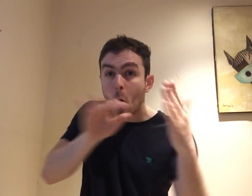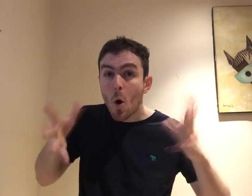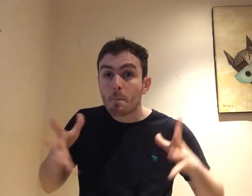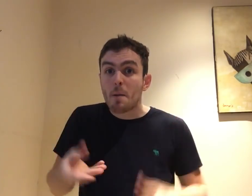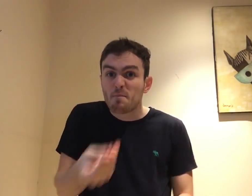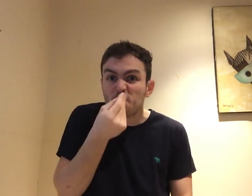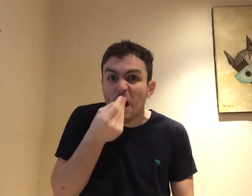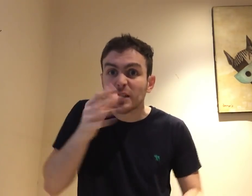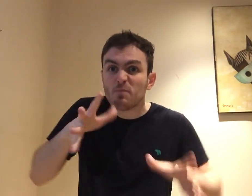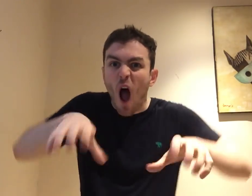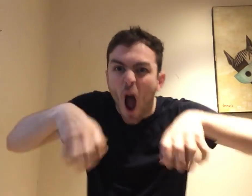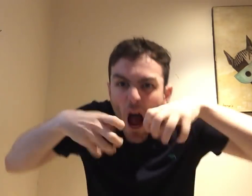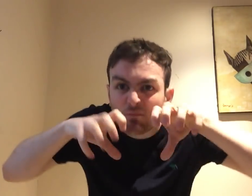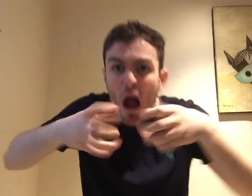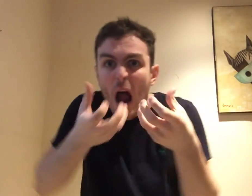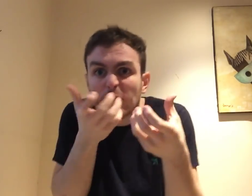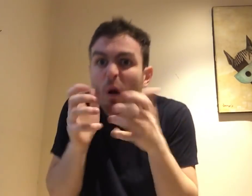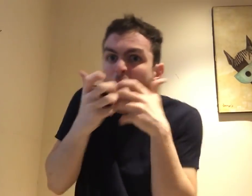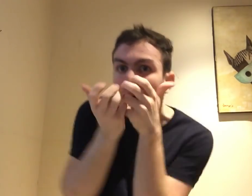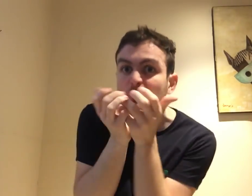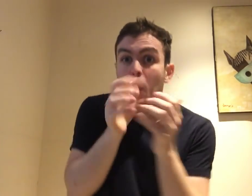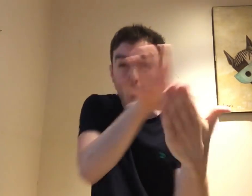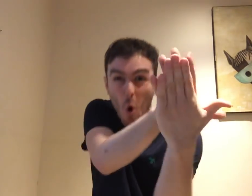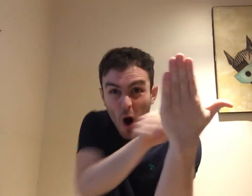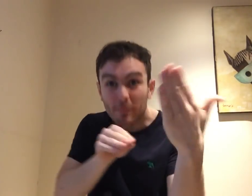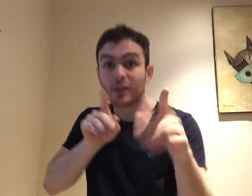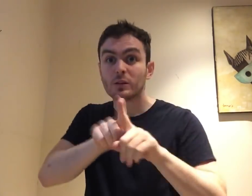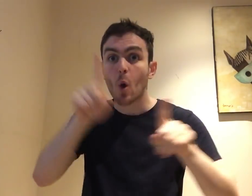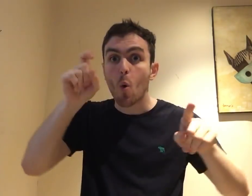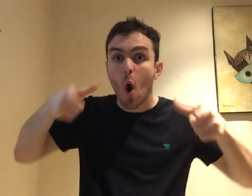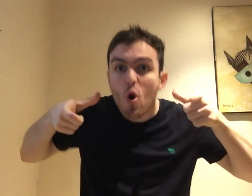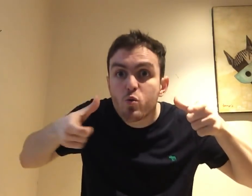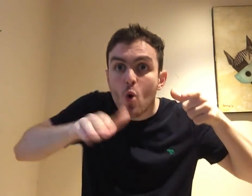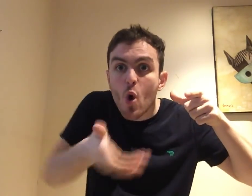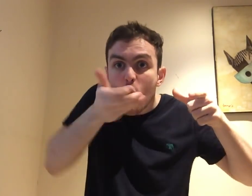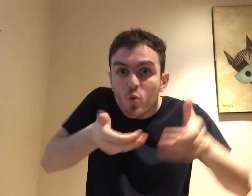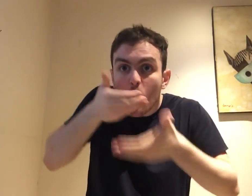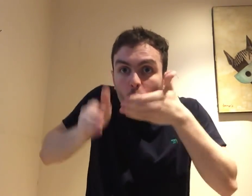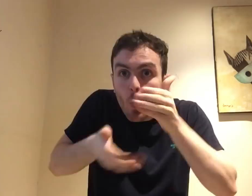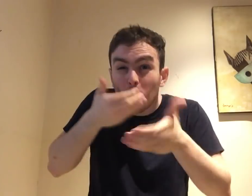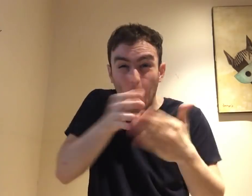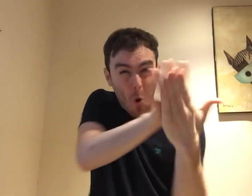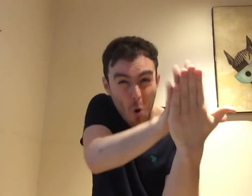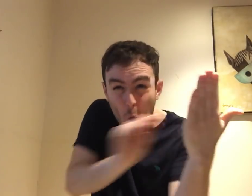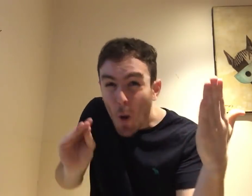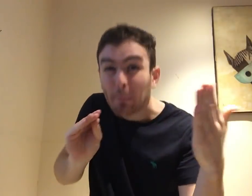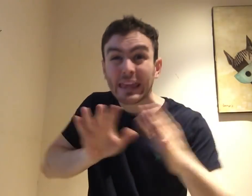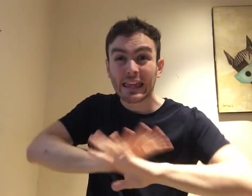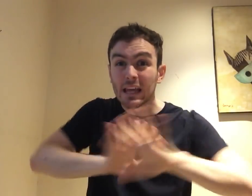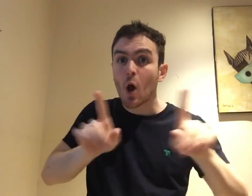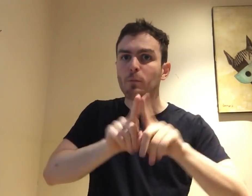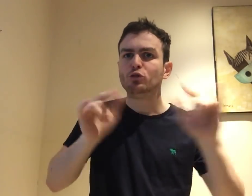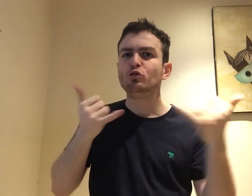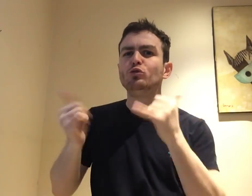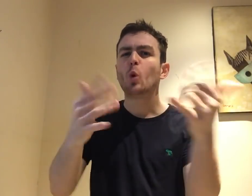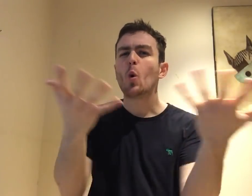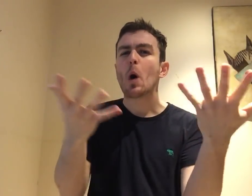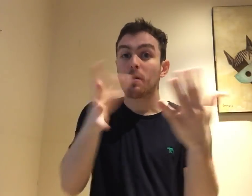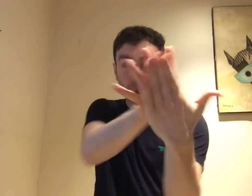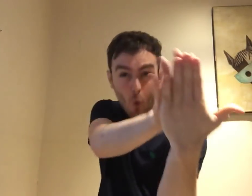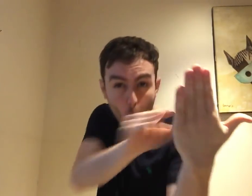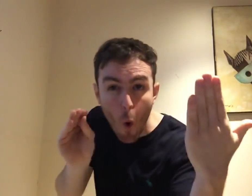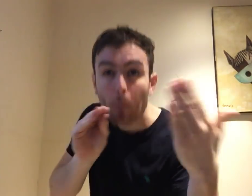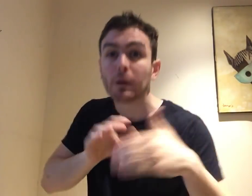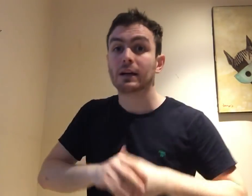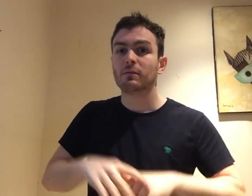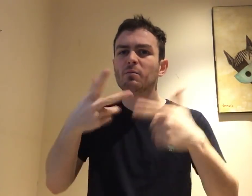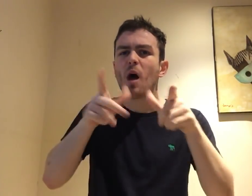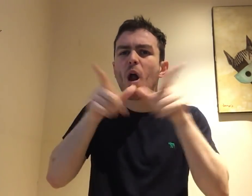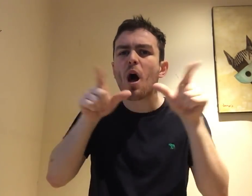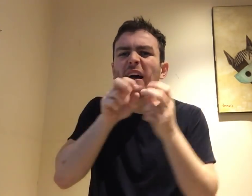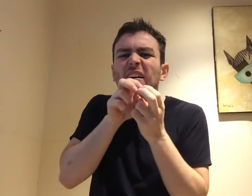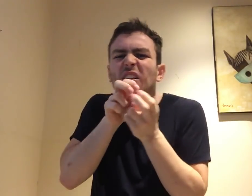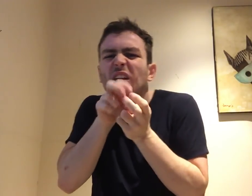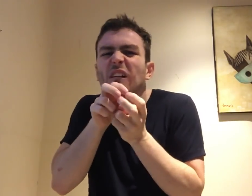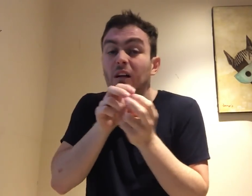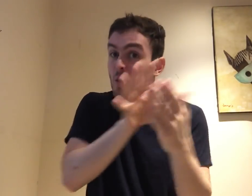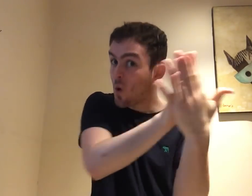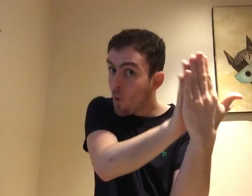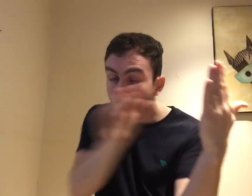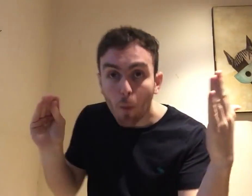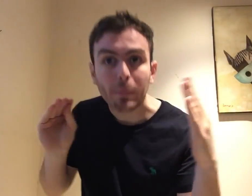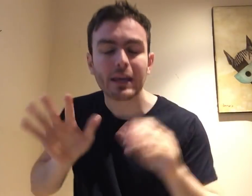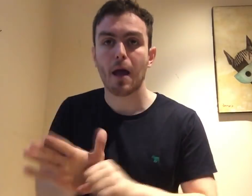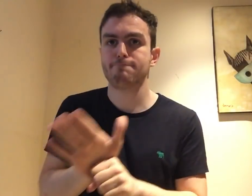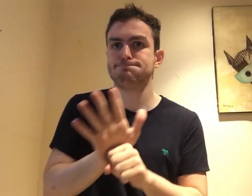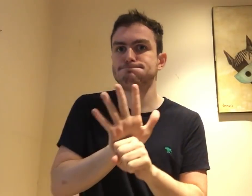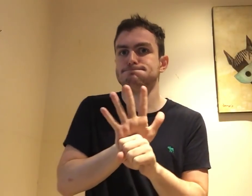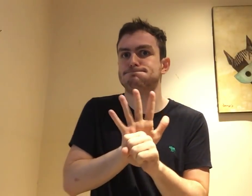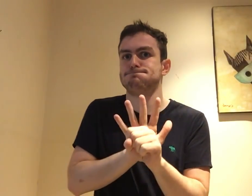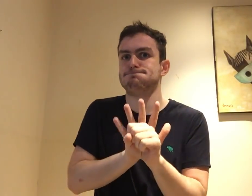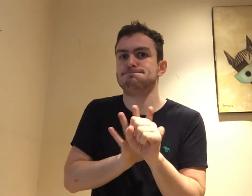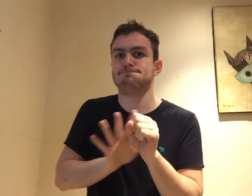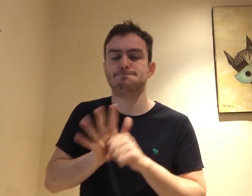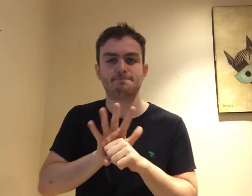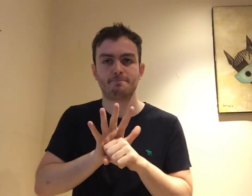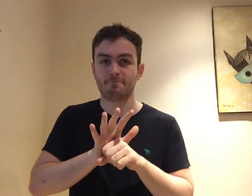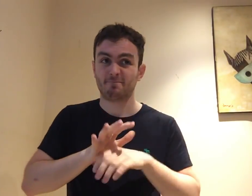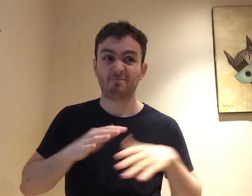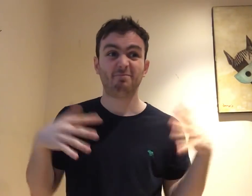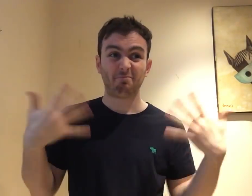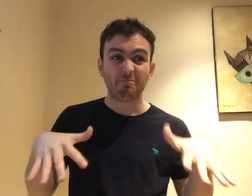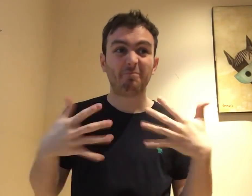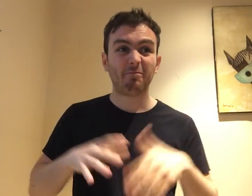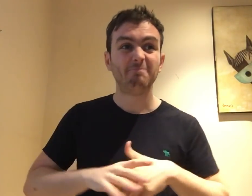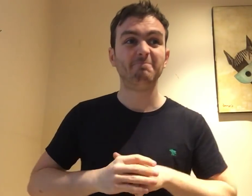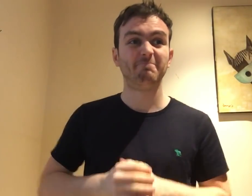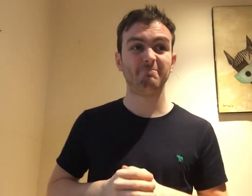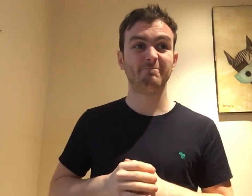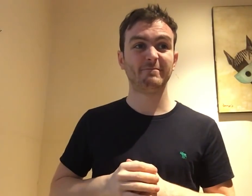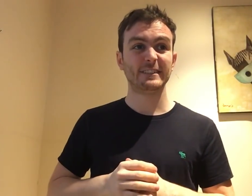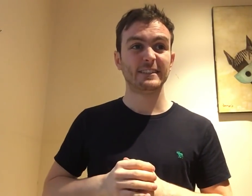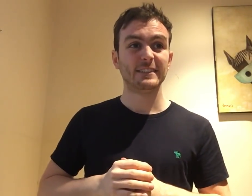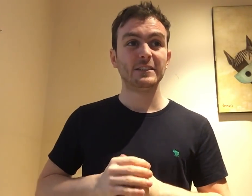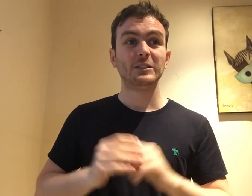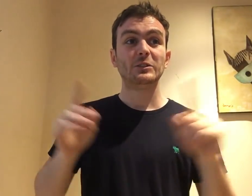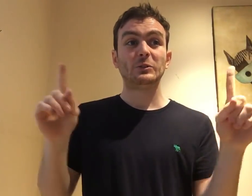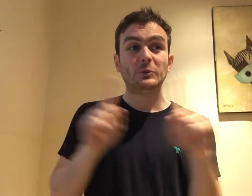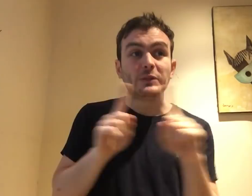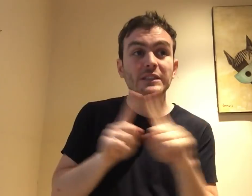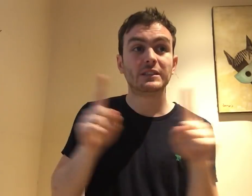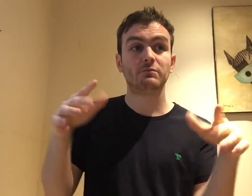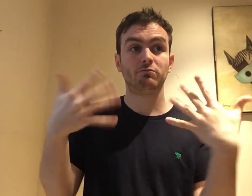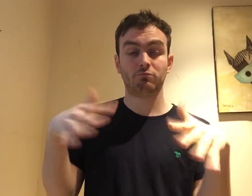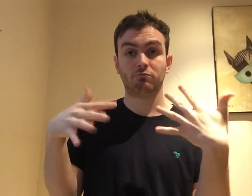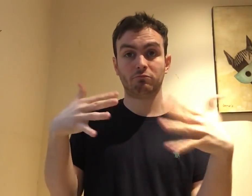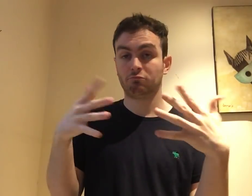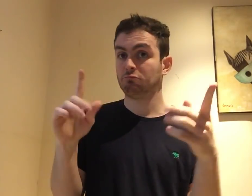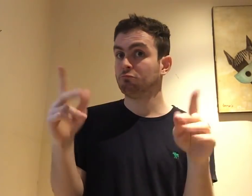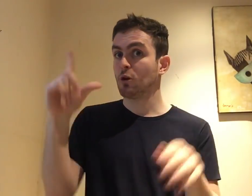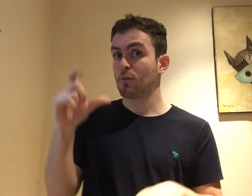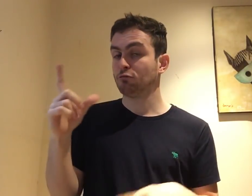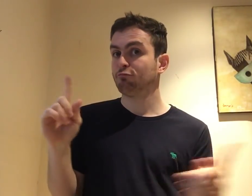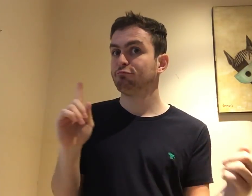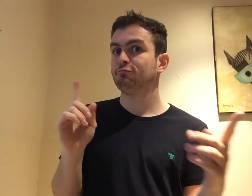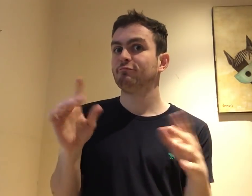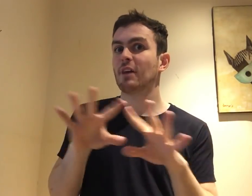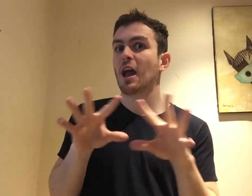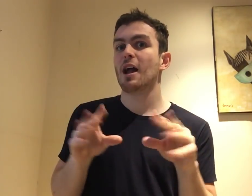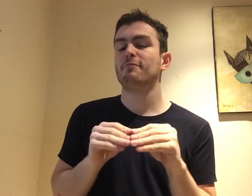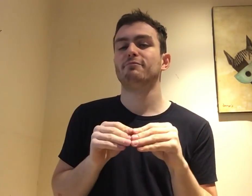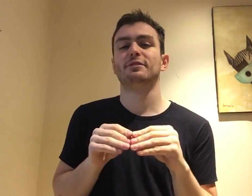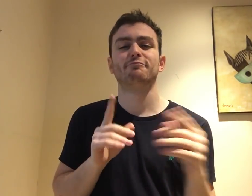ce qu'ils buvaient, leurs activités sociales, leur langue. Marina est devenue peu à peu un membre de leur famille.